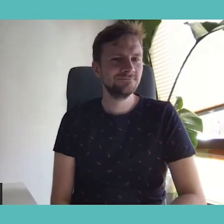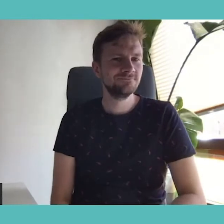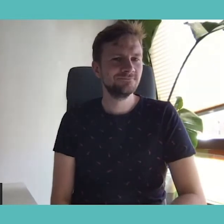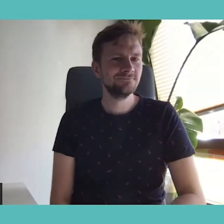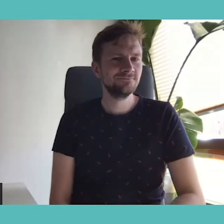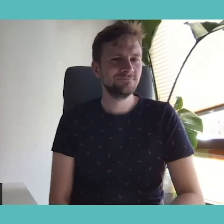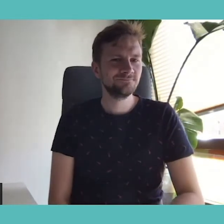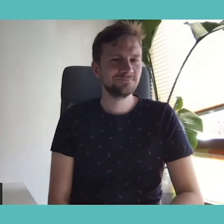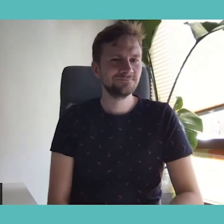Rozumiem